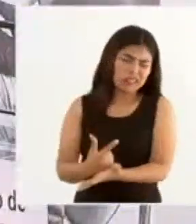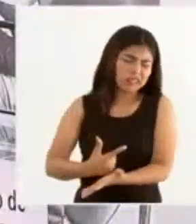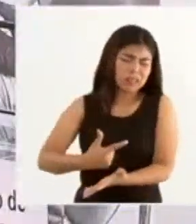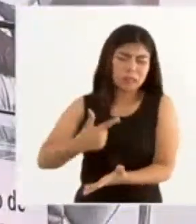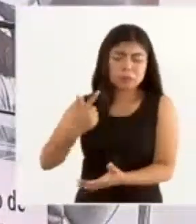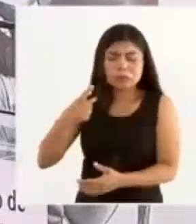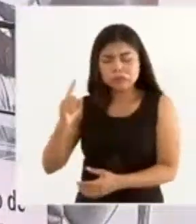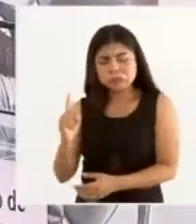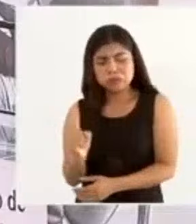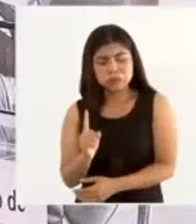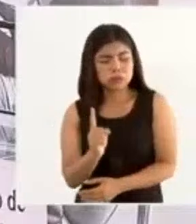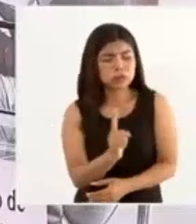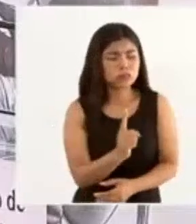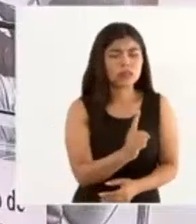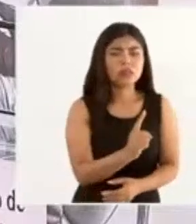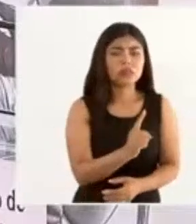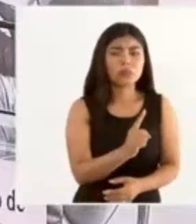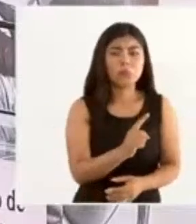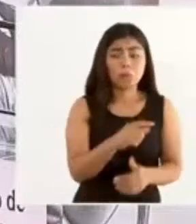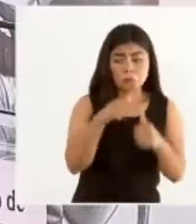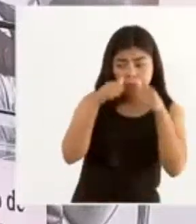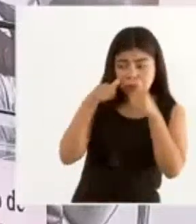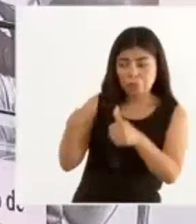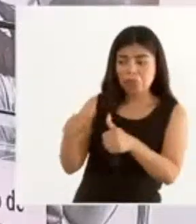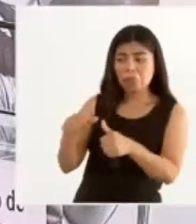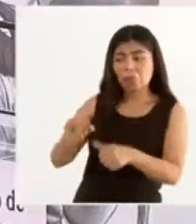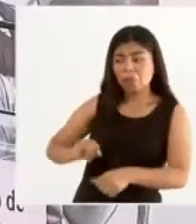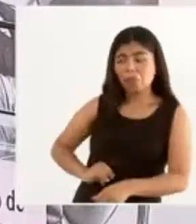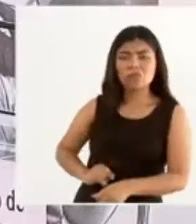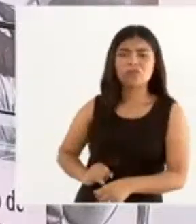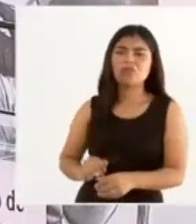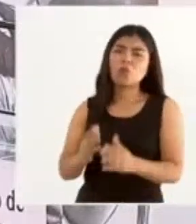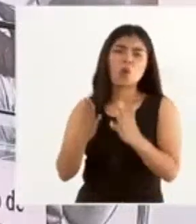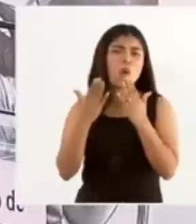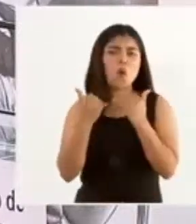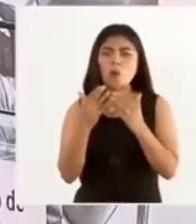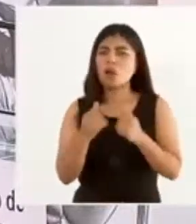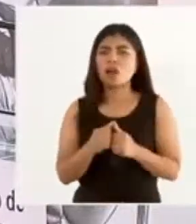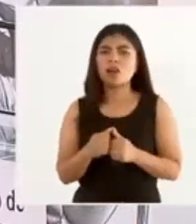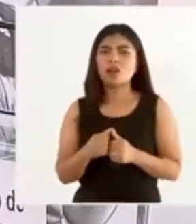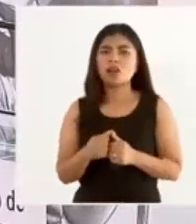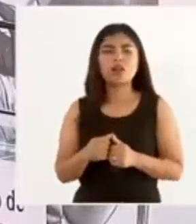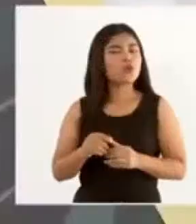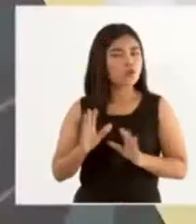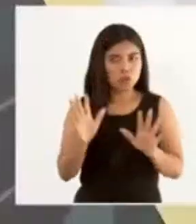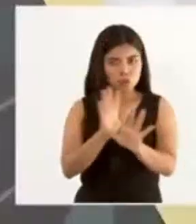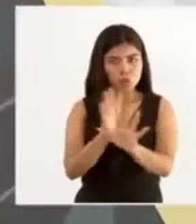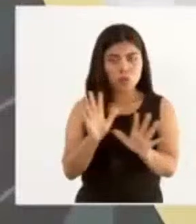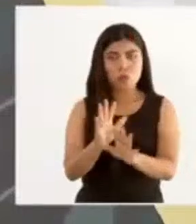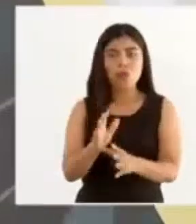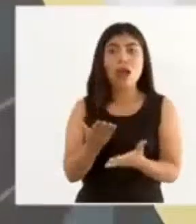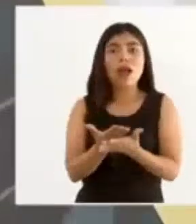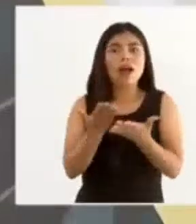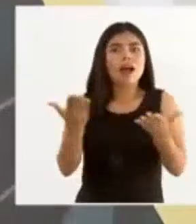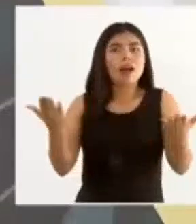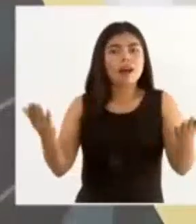graves, sino que desde el primer nivel se esté revisando y atendiendo a la población. ¿Qué